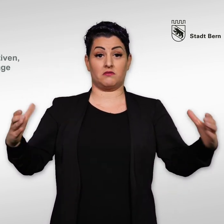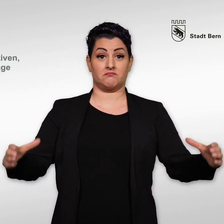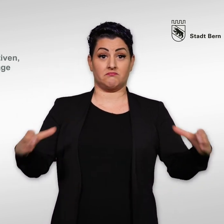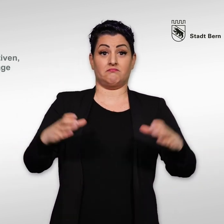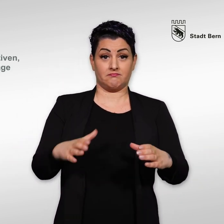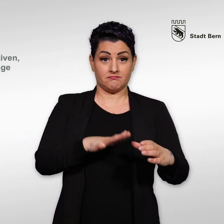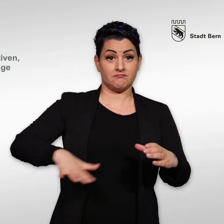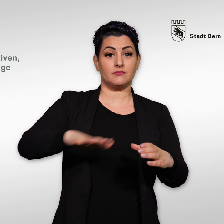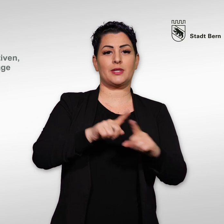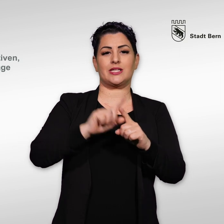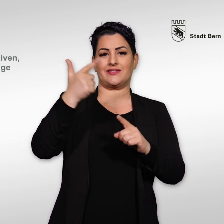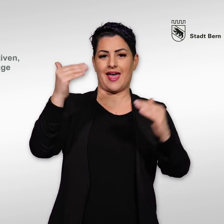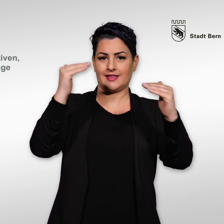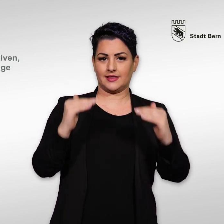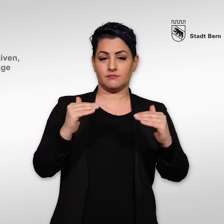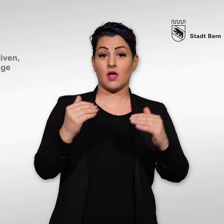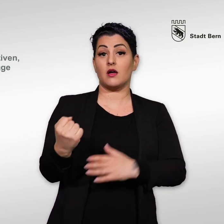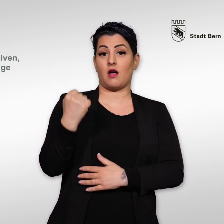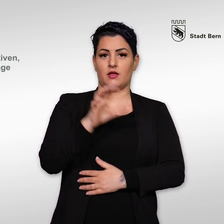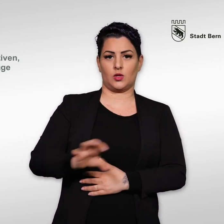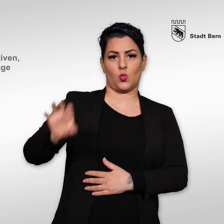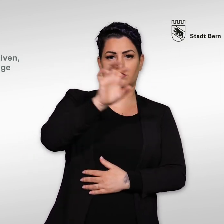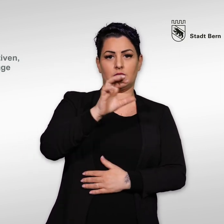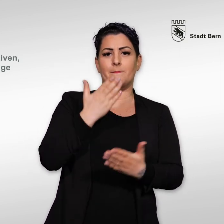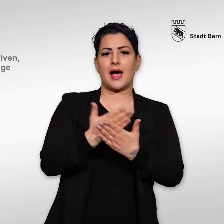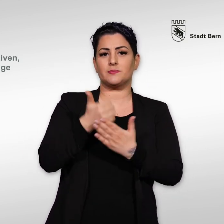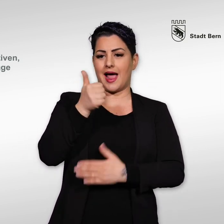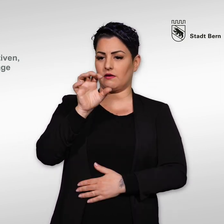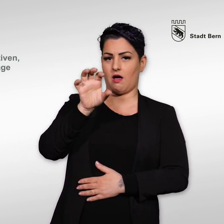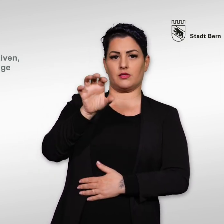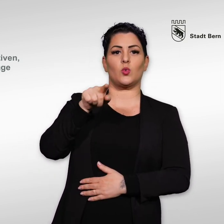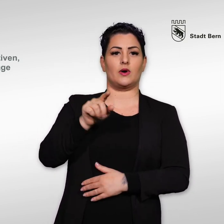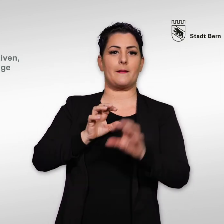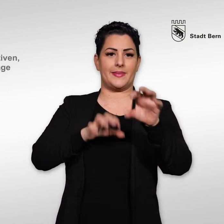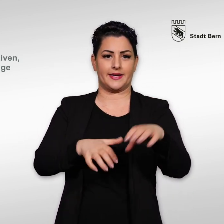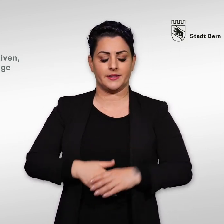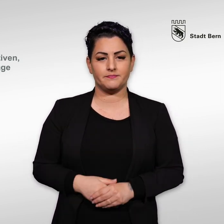Danach kommen die Kantone bspw. der Kanton Bern.